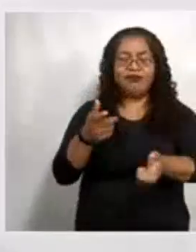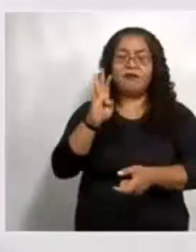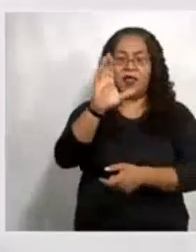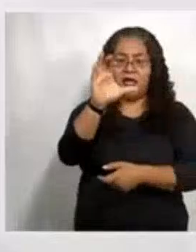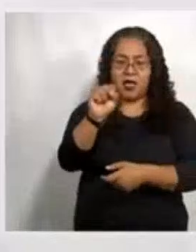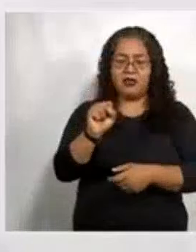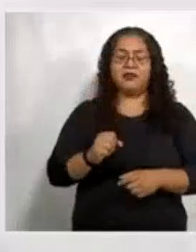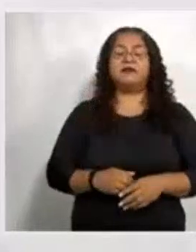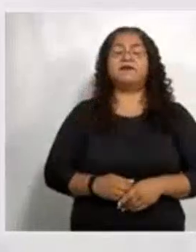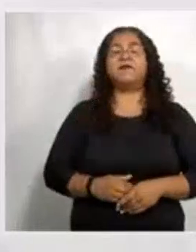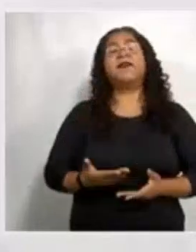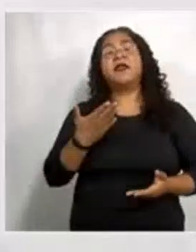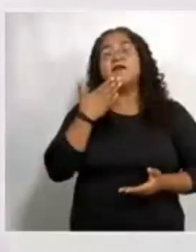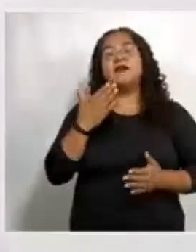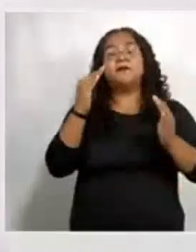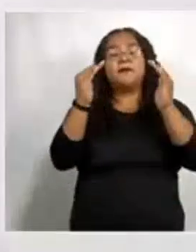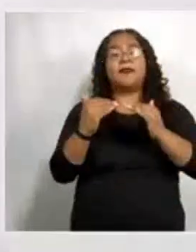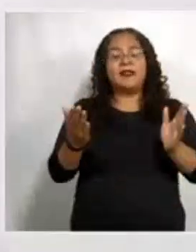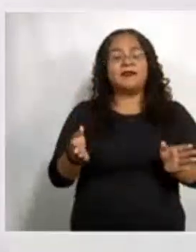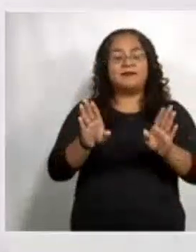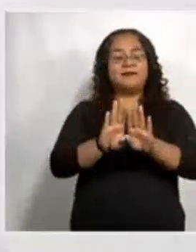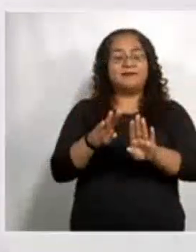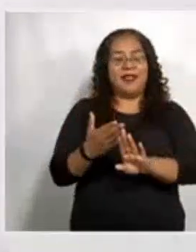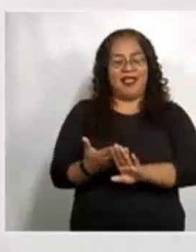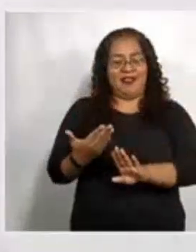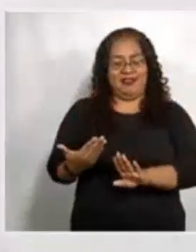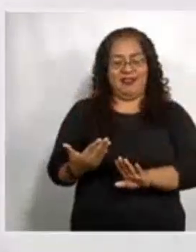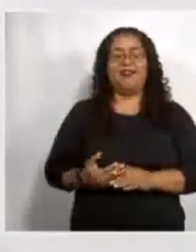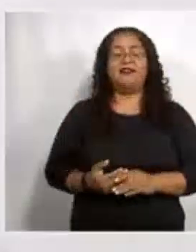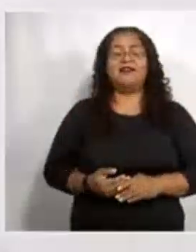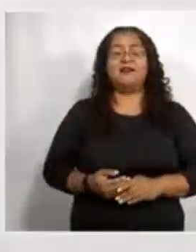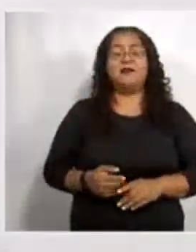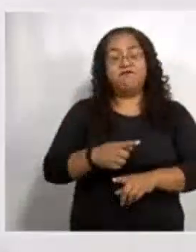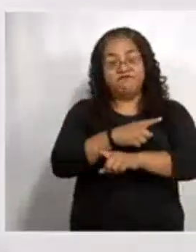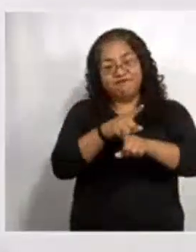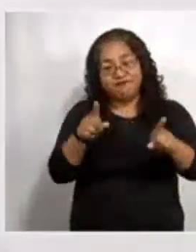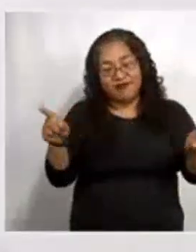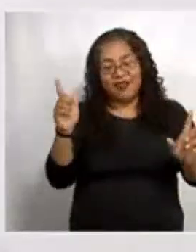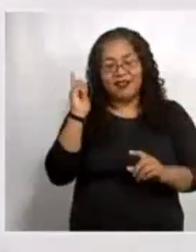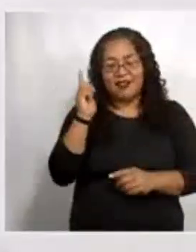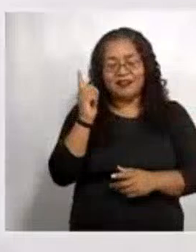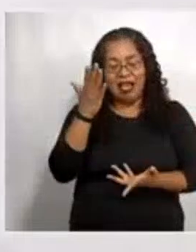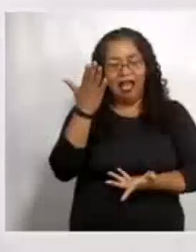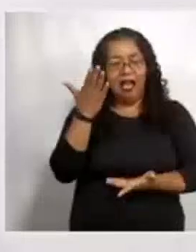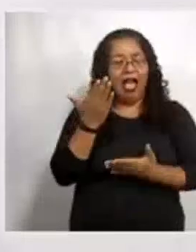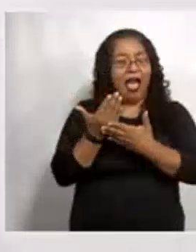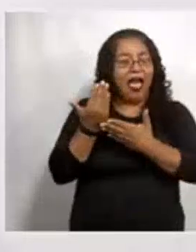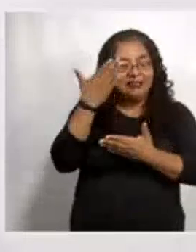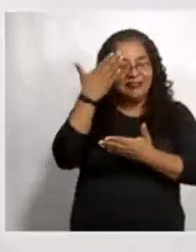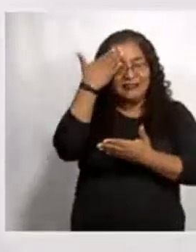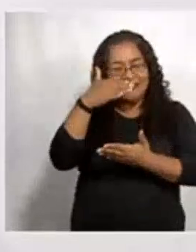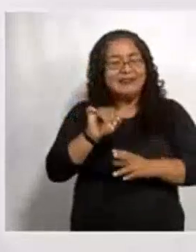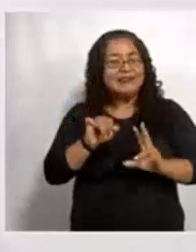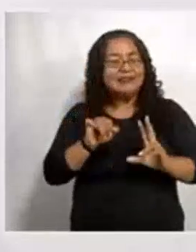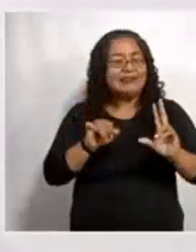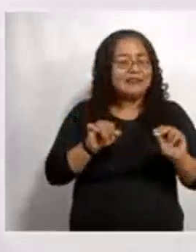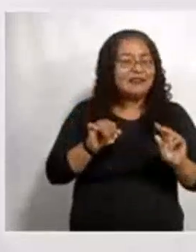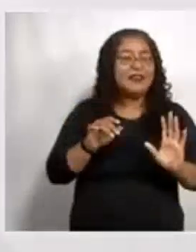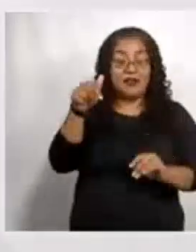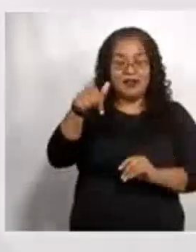Bueno, voy a cerrar con esto. Espero que ya sepan, además de estar aquí apoyando al gobernador Pablo